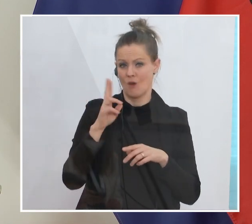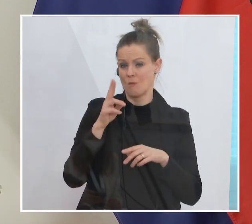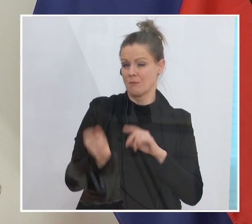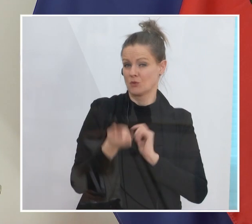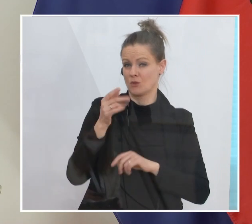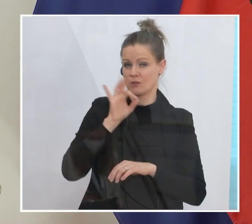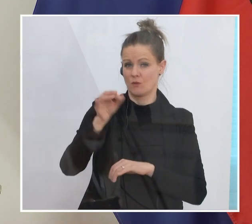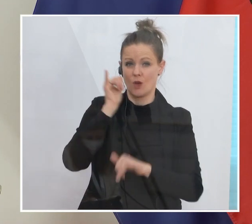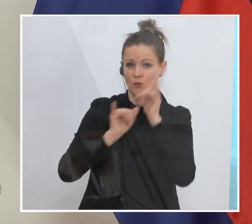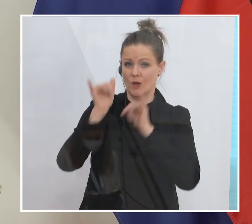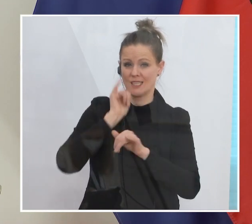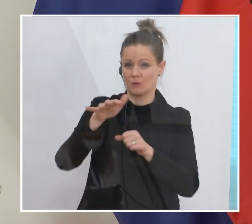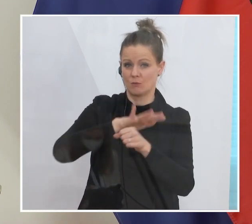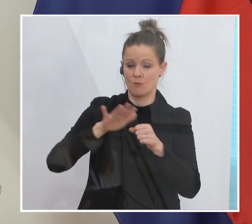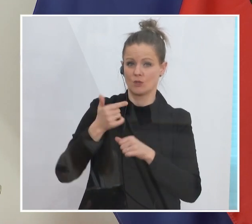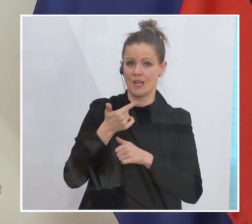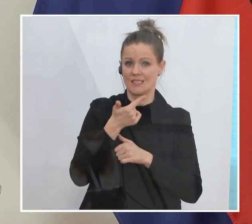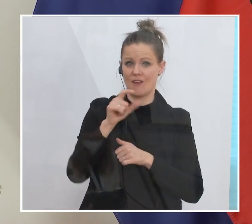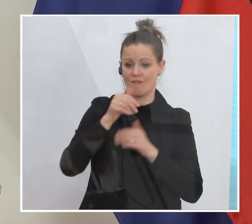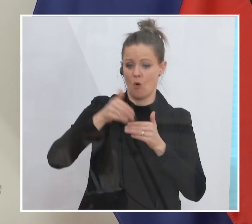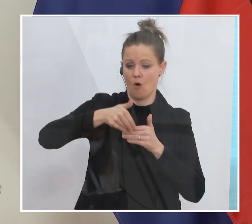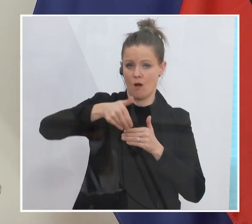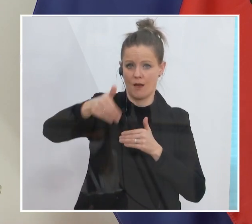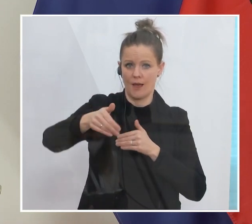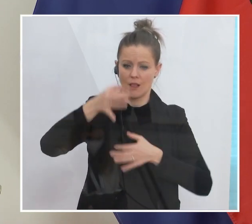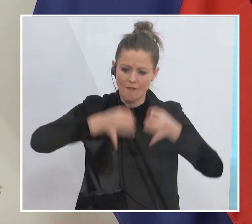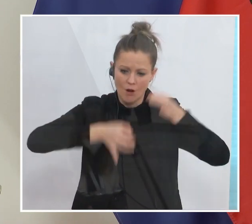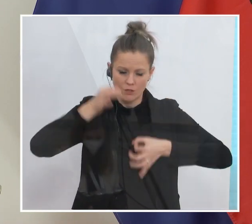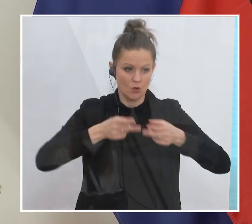Zwei-Wochen-Schritten zu evaluieren. Ein Hotel kann man nicht von heute auf morgen aufsperren.